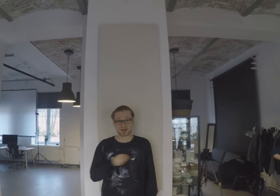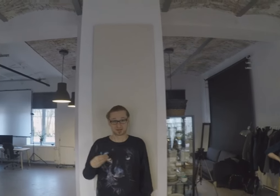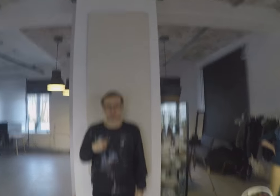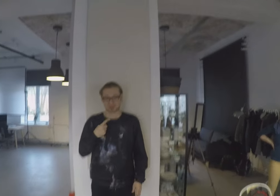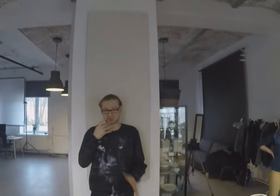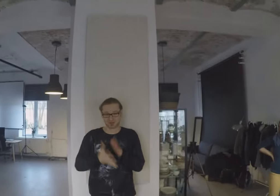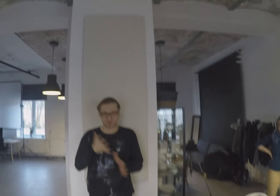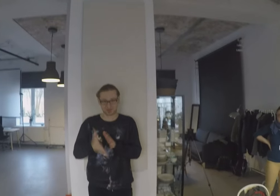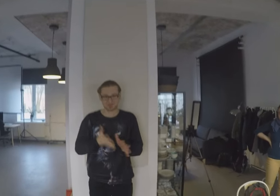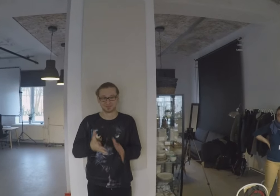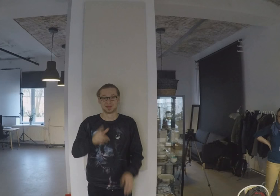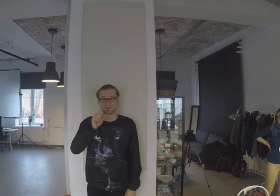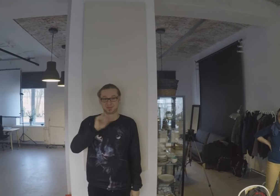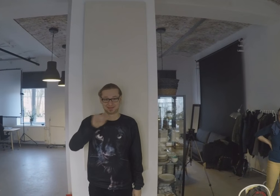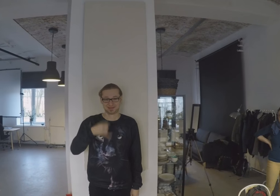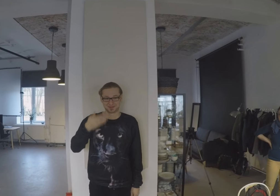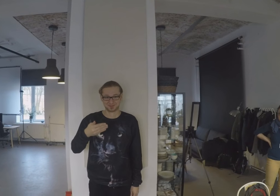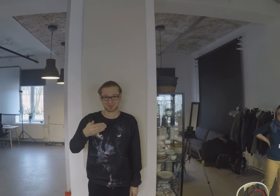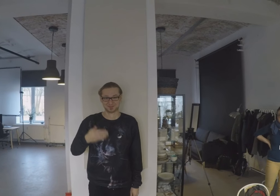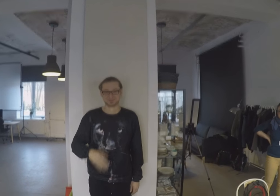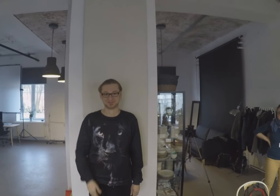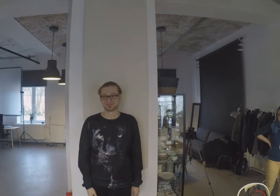Die polnische Gebärdensprache heisst: Polski Jezyk Migowy - kurz: PJM.